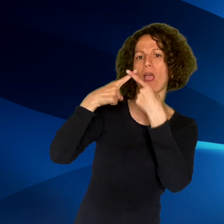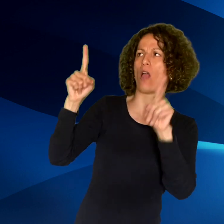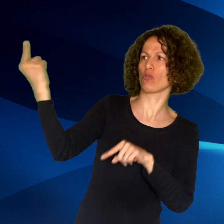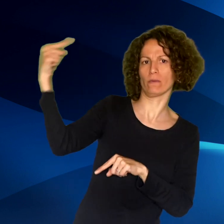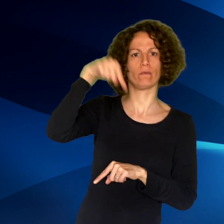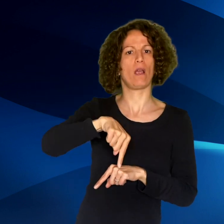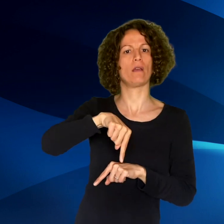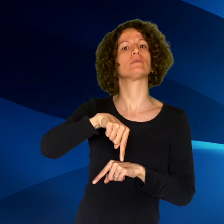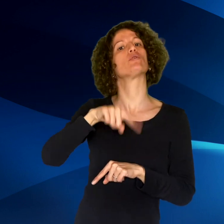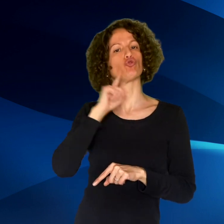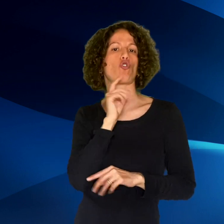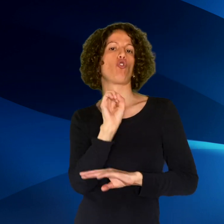qualora non esistessero sul territorio nazionale.